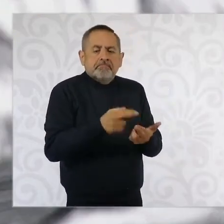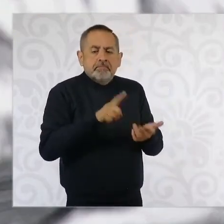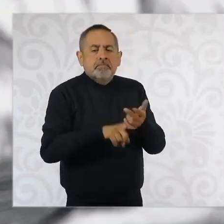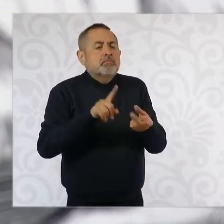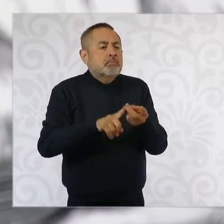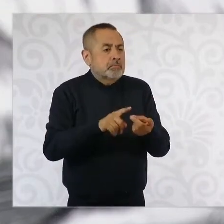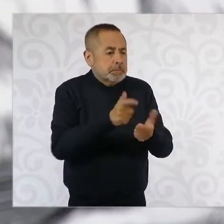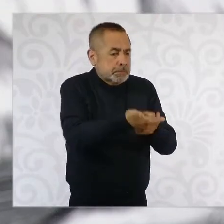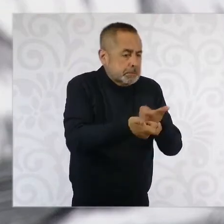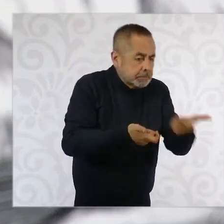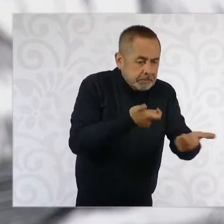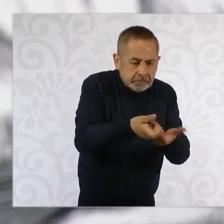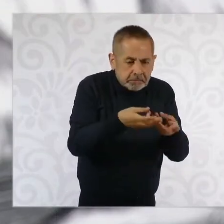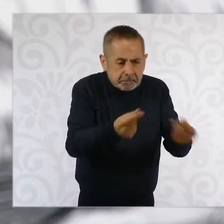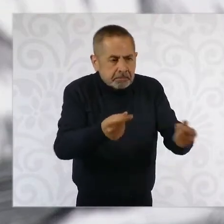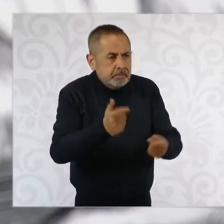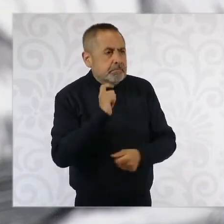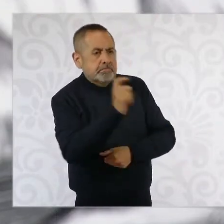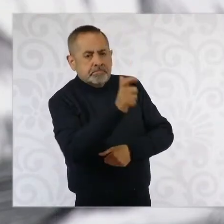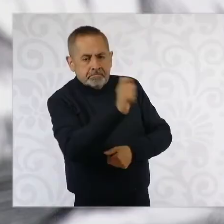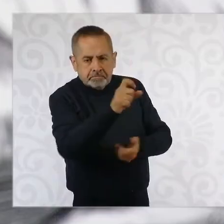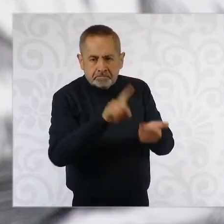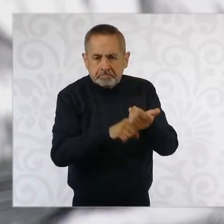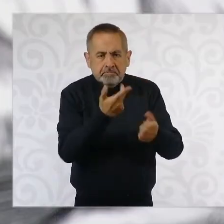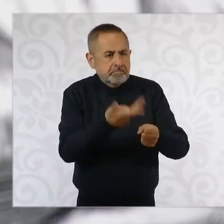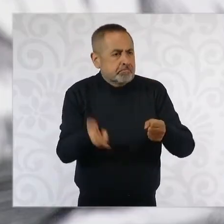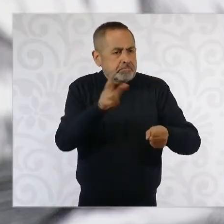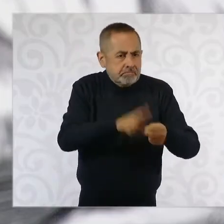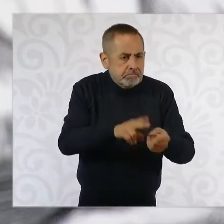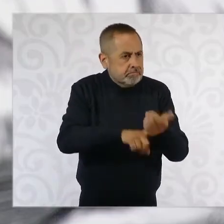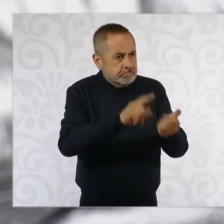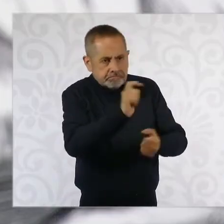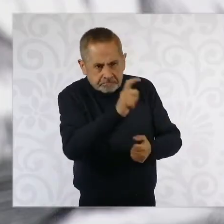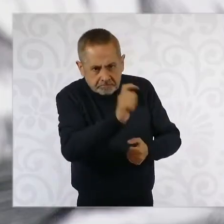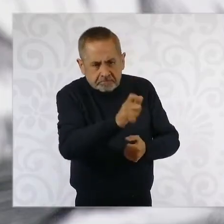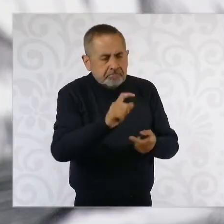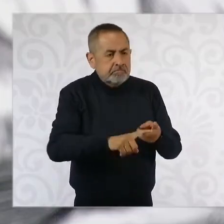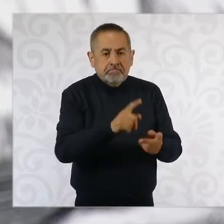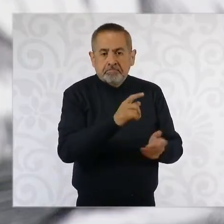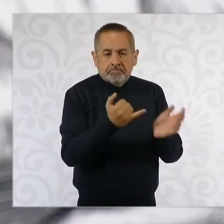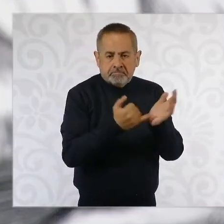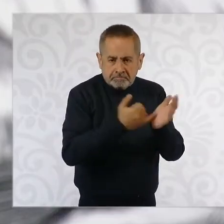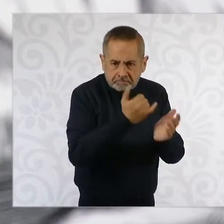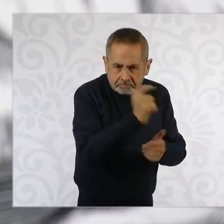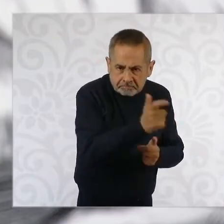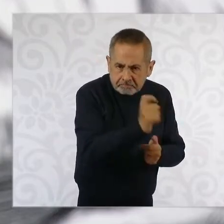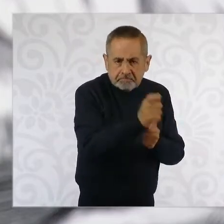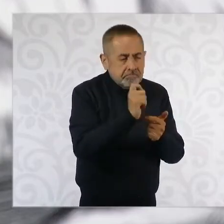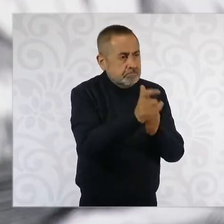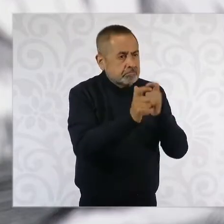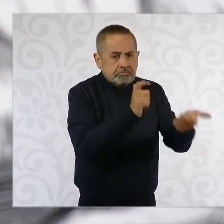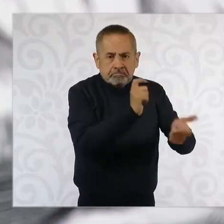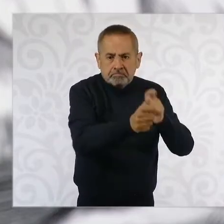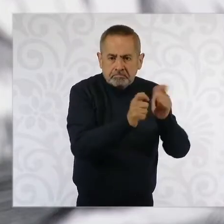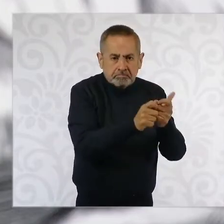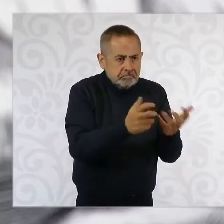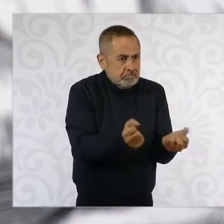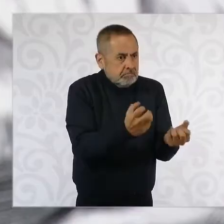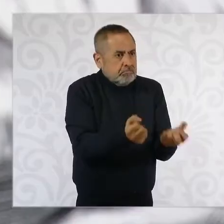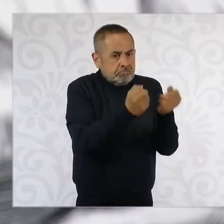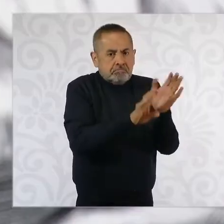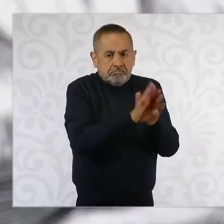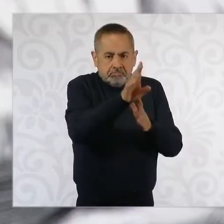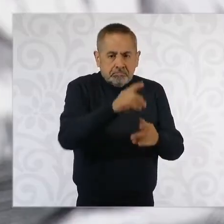pagan seguridad social en Estados Unidos y además pues Pues el consumo que hacen en Estados Unidos